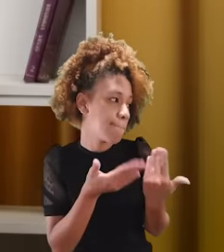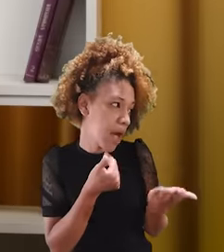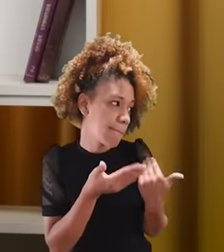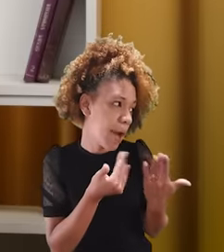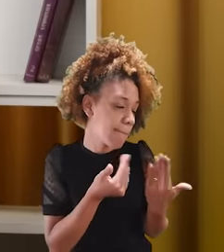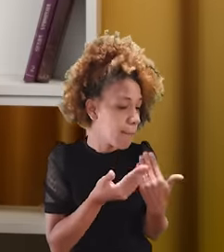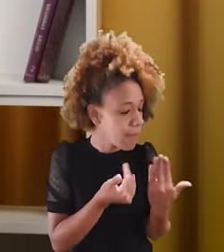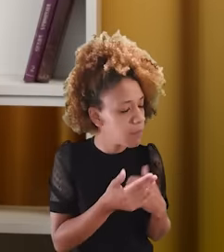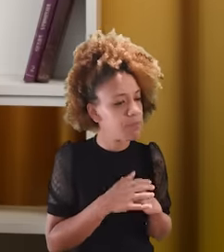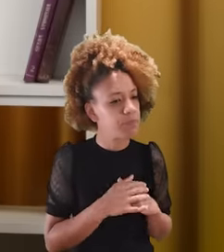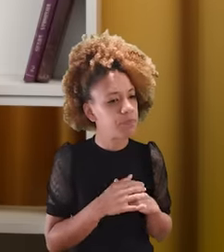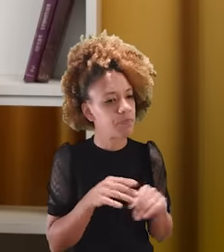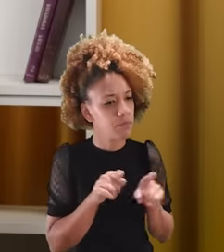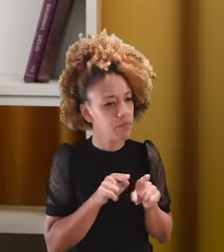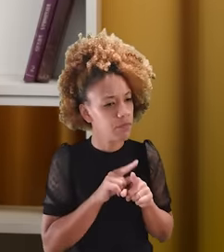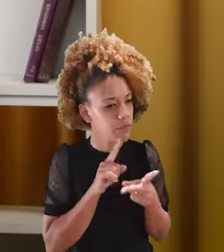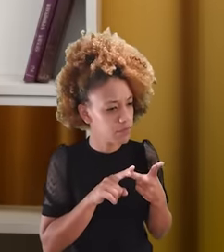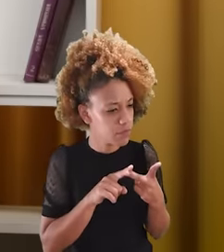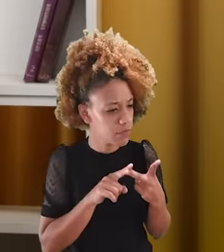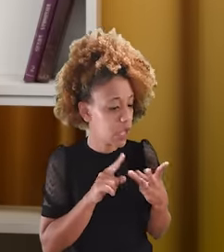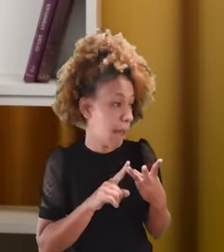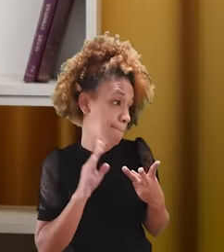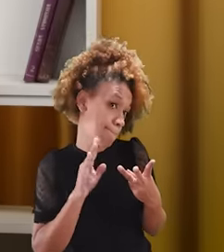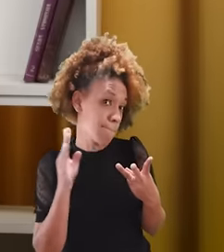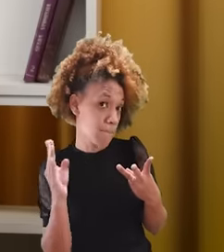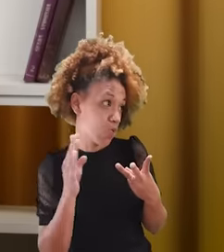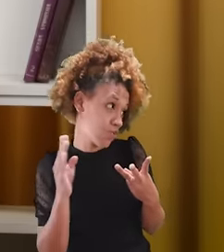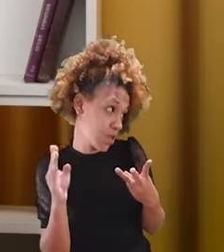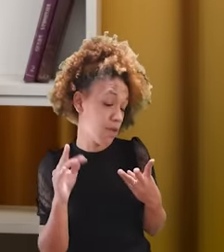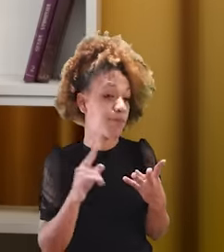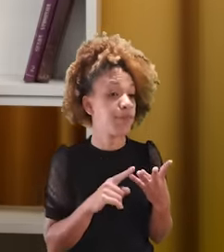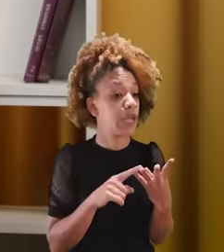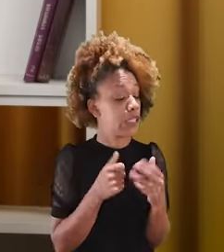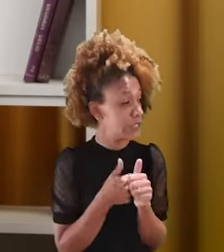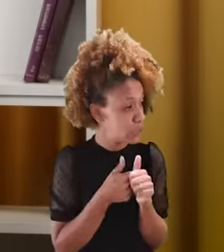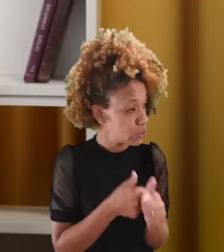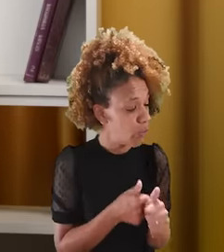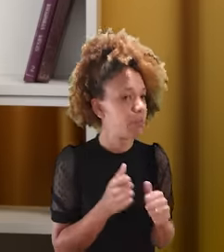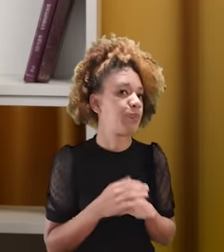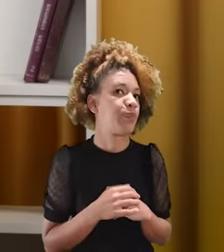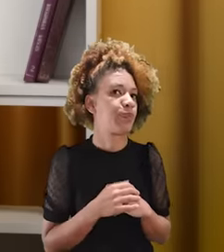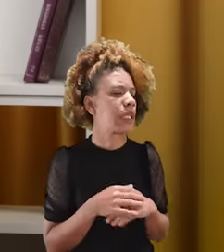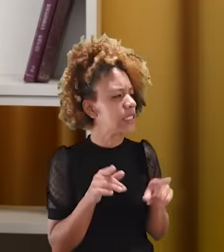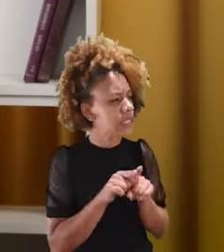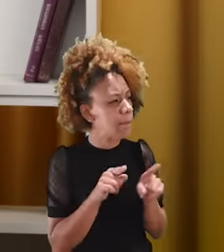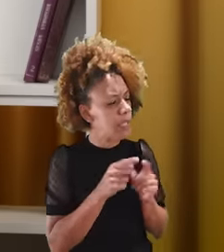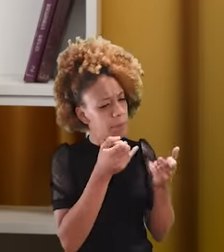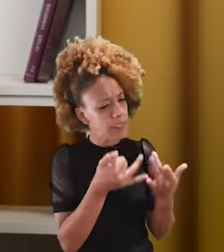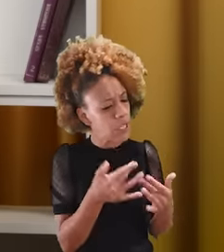você tá me falando de Beyoncé de seguidores e ao mesmo tempo você tá me falando de teatro